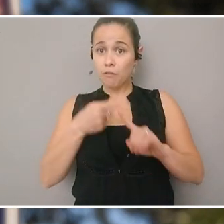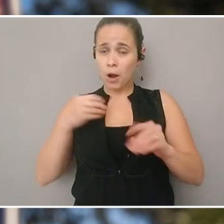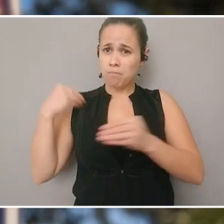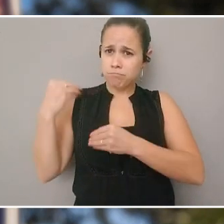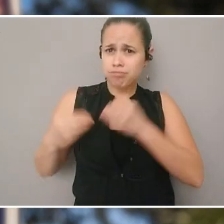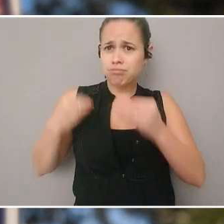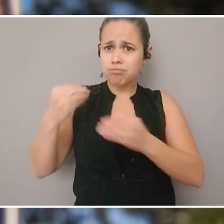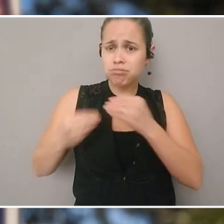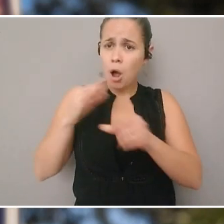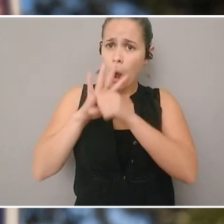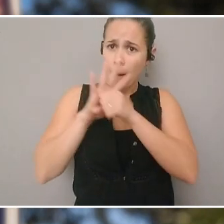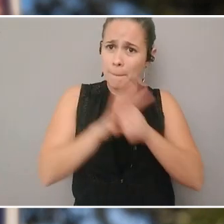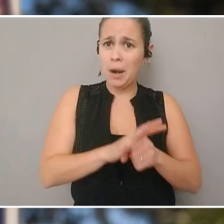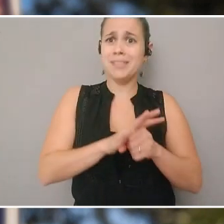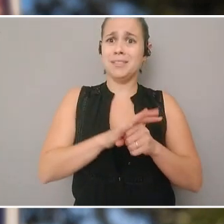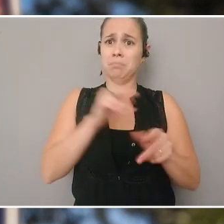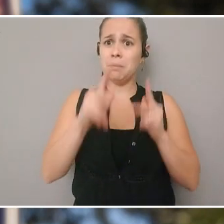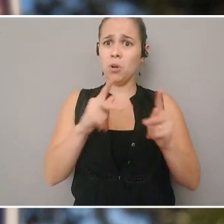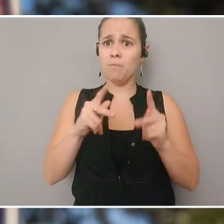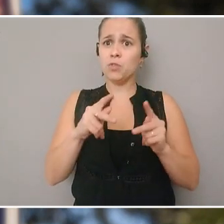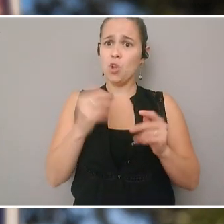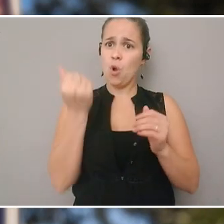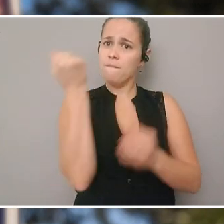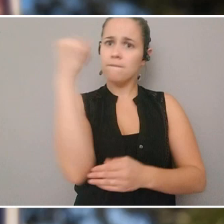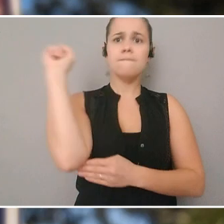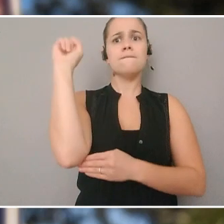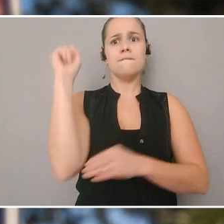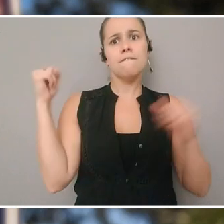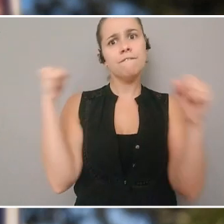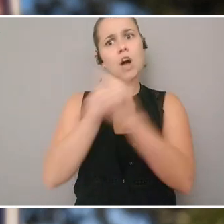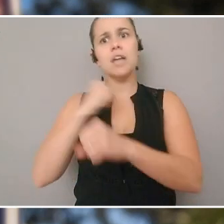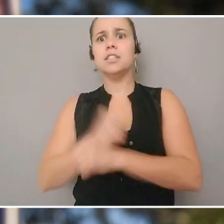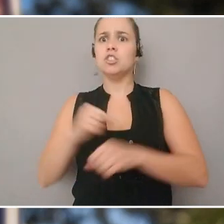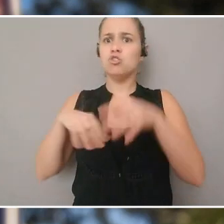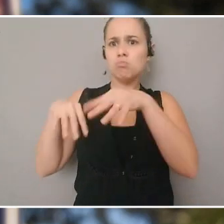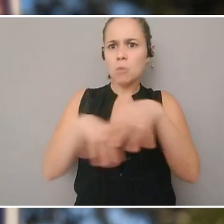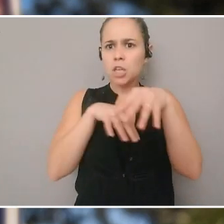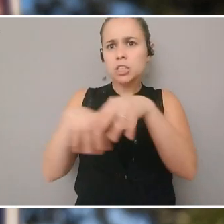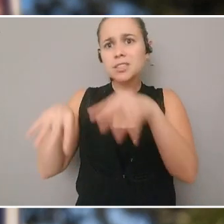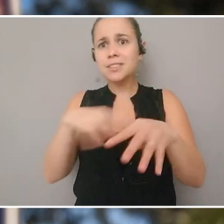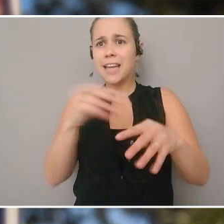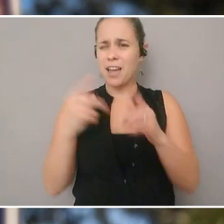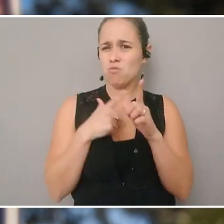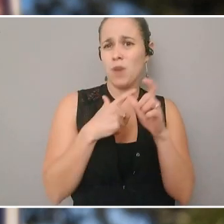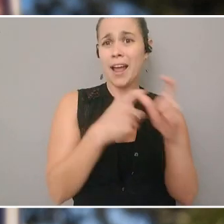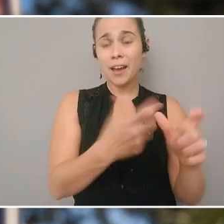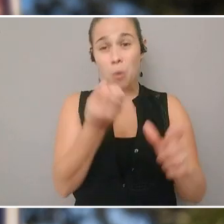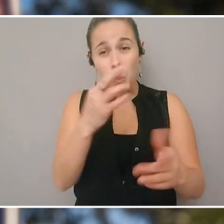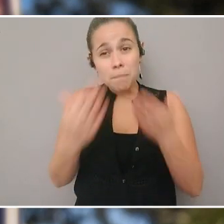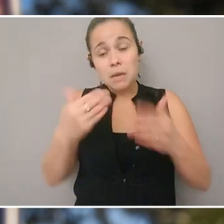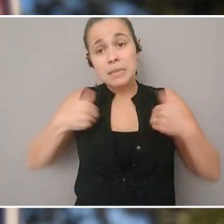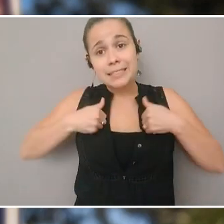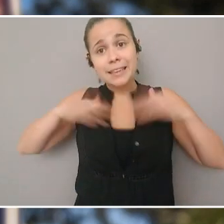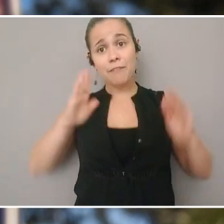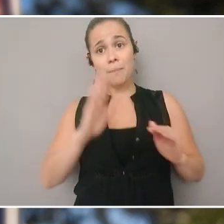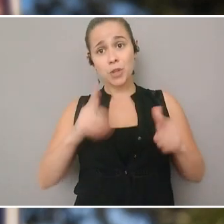se pararon, se sentaron, corrieron, marcharon e incluso